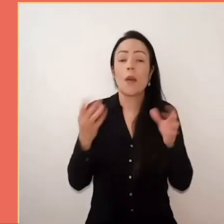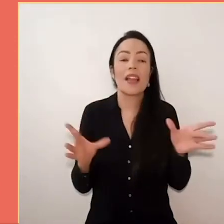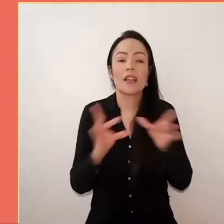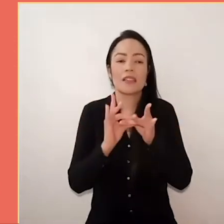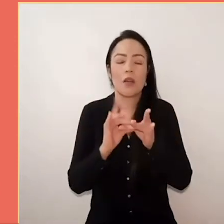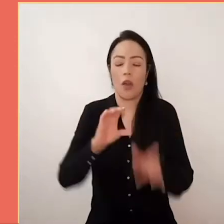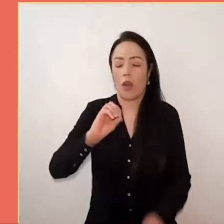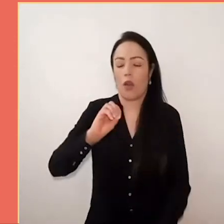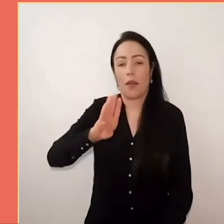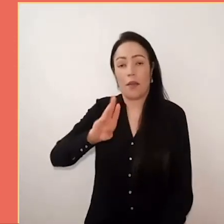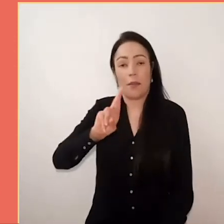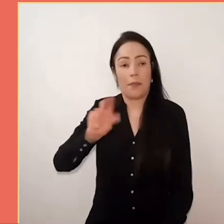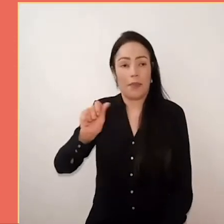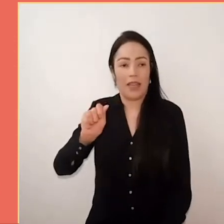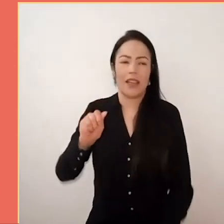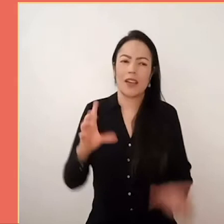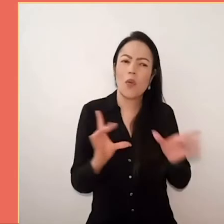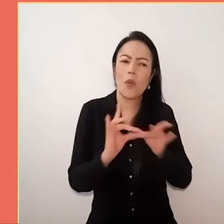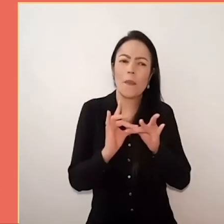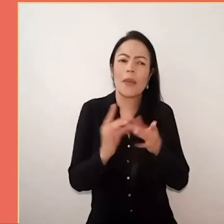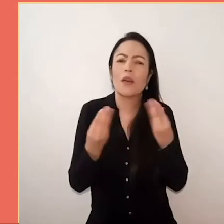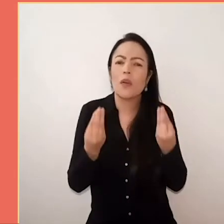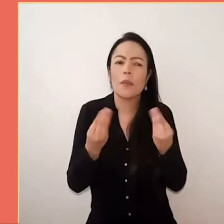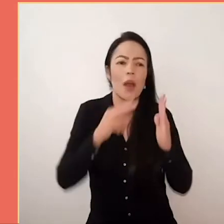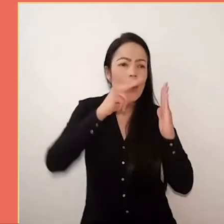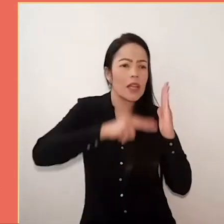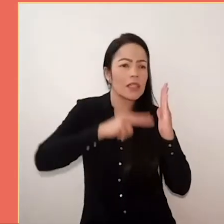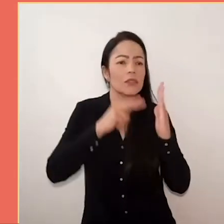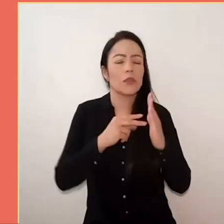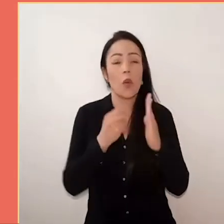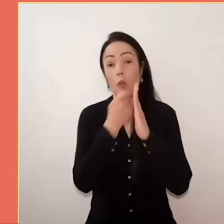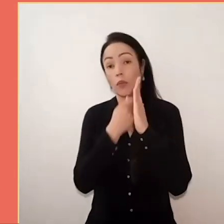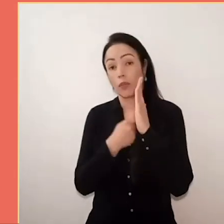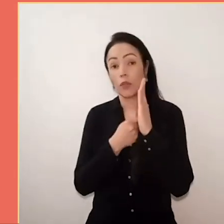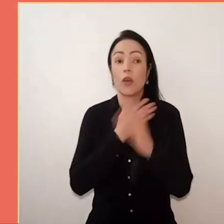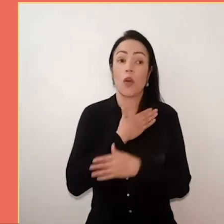que o que te constitui, em um leitor específico, que gosta de um determinado gênero,